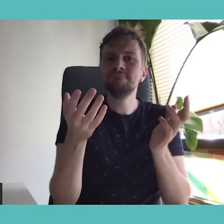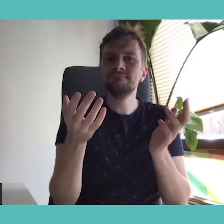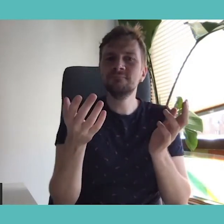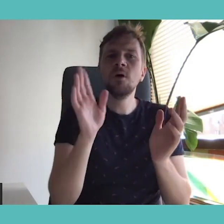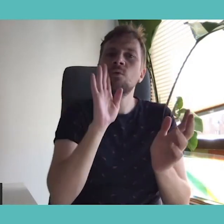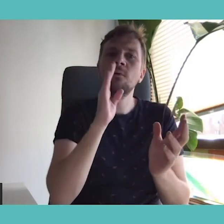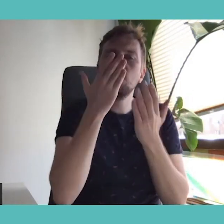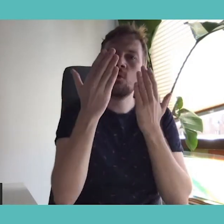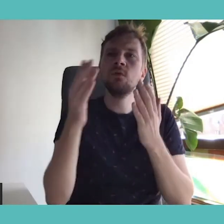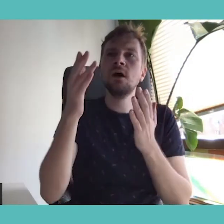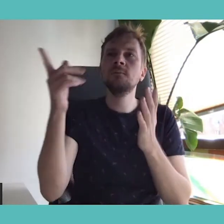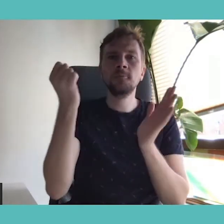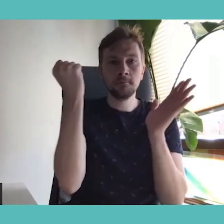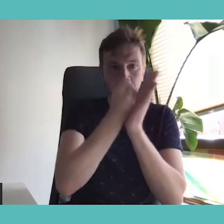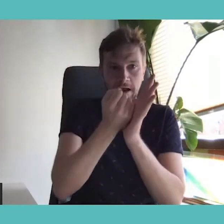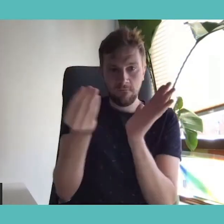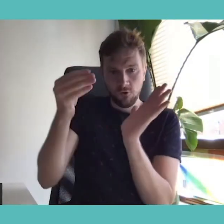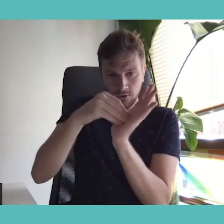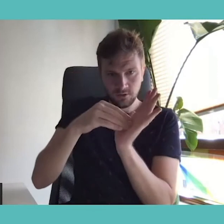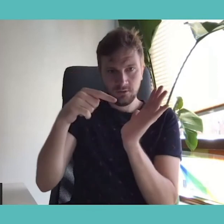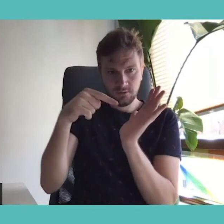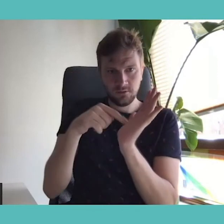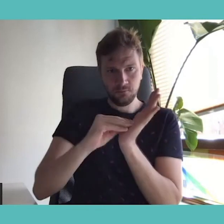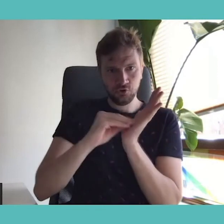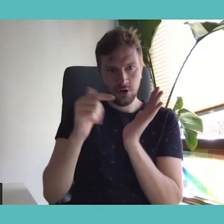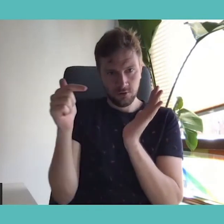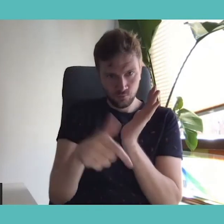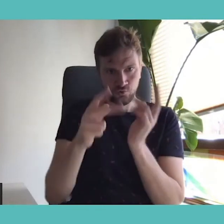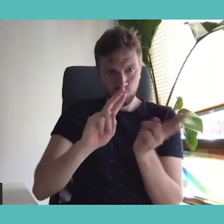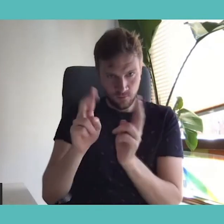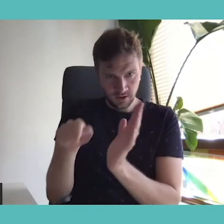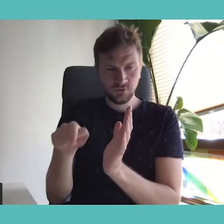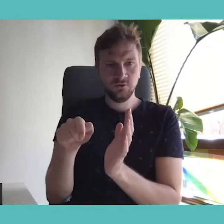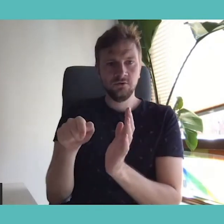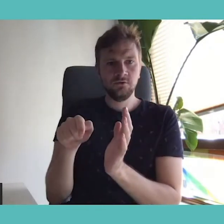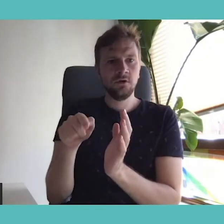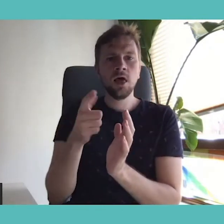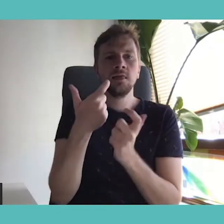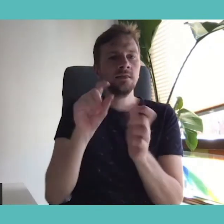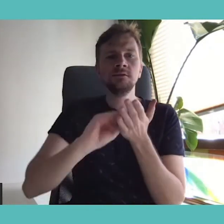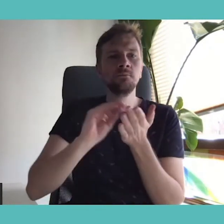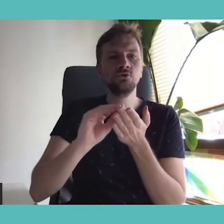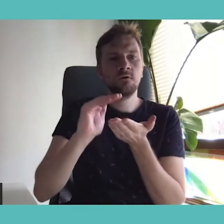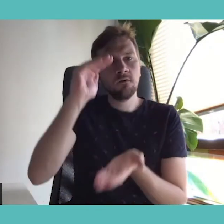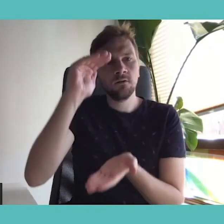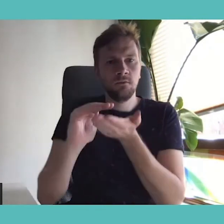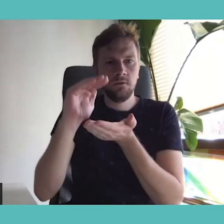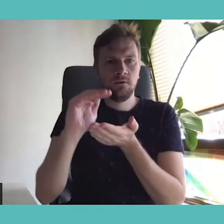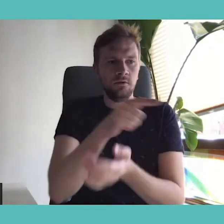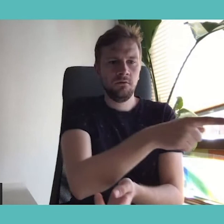Tak samo w ustawie jest napisane, że tłumacz musi być, ale nie jest napisane nic na temat jego wielkości.